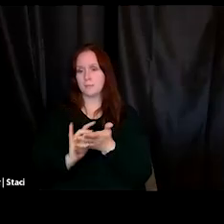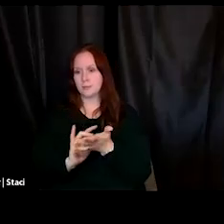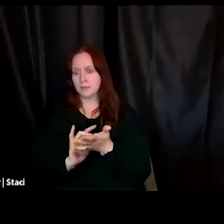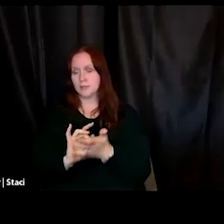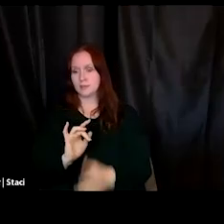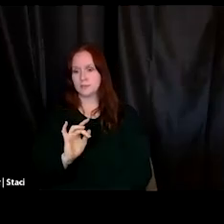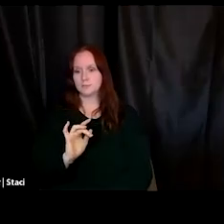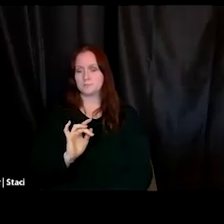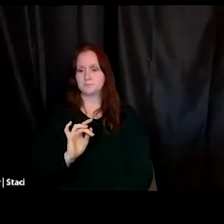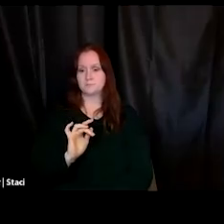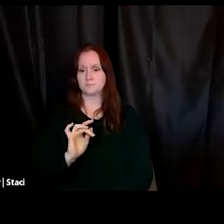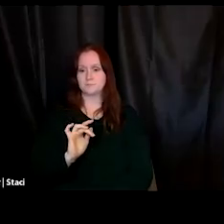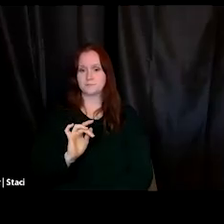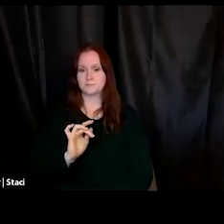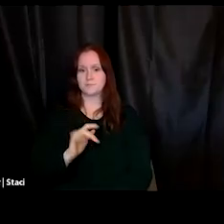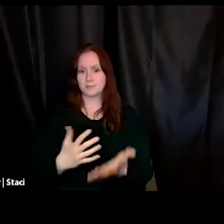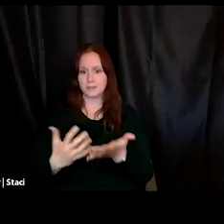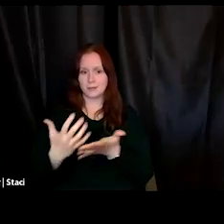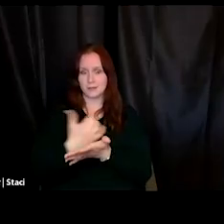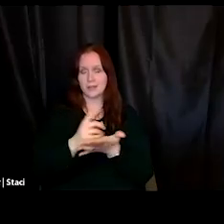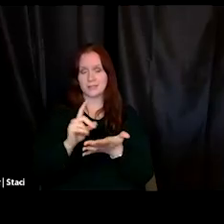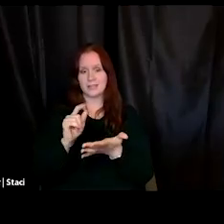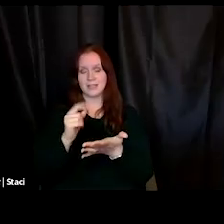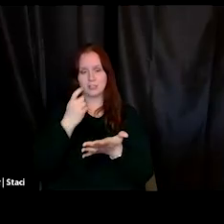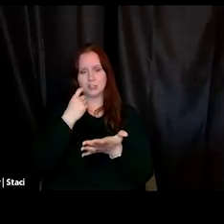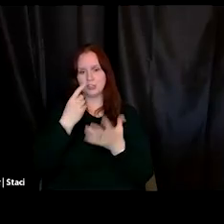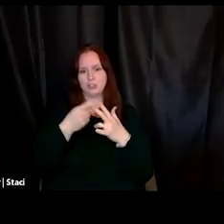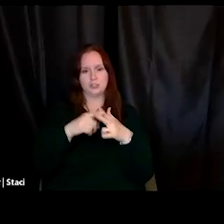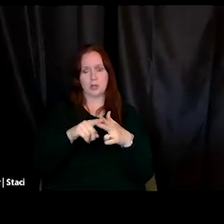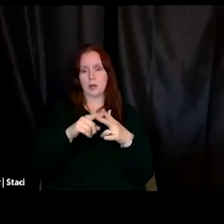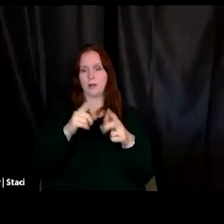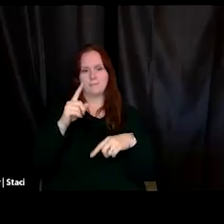resolver problemas, sentirse seguros, o incluso sentirse tranquilos.